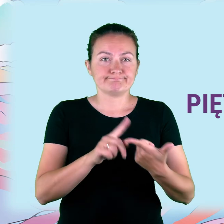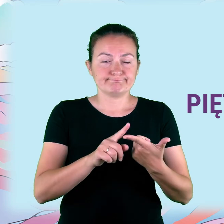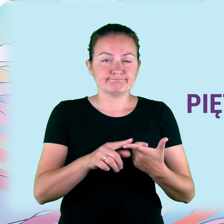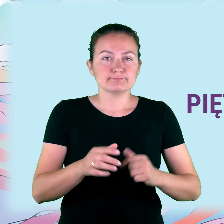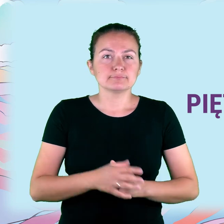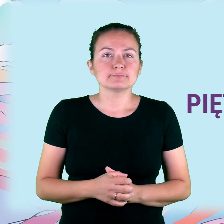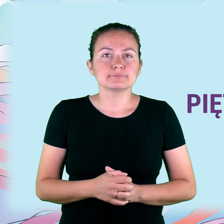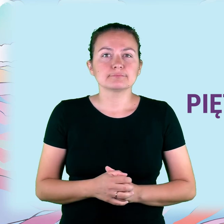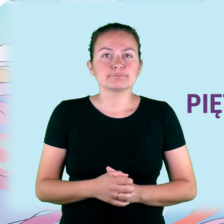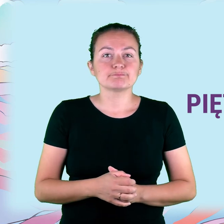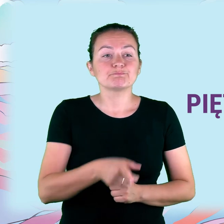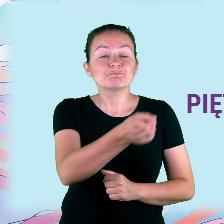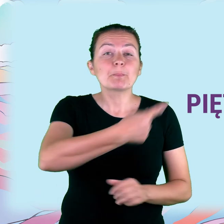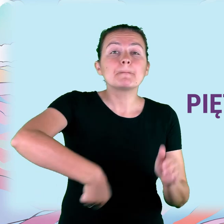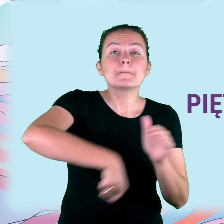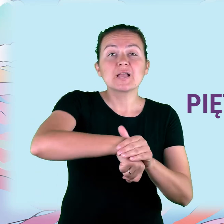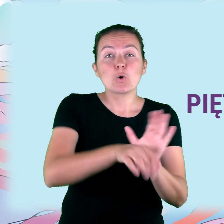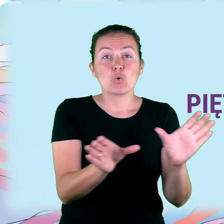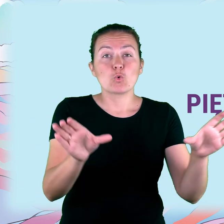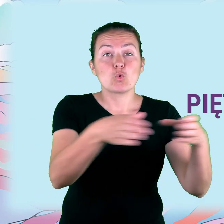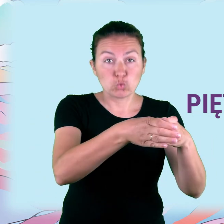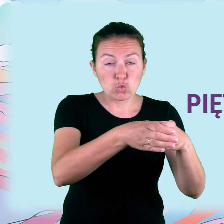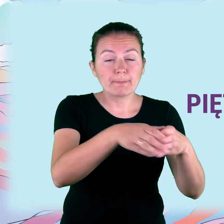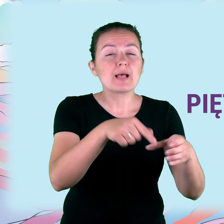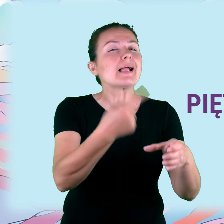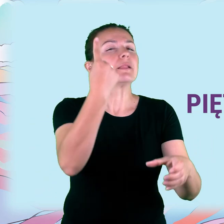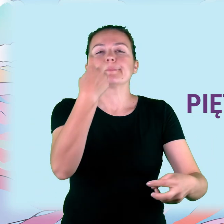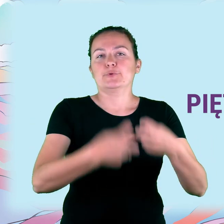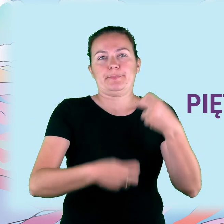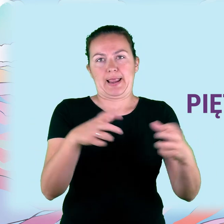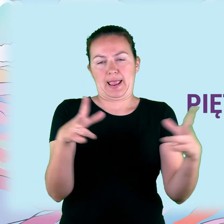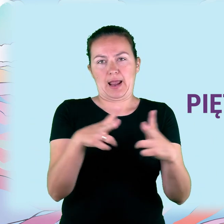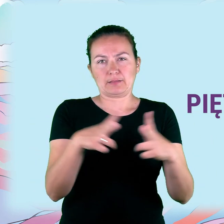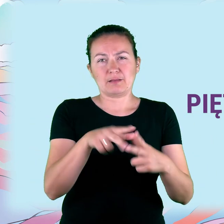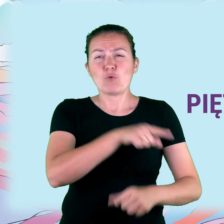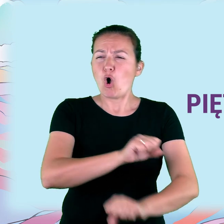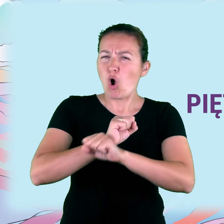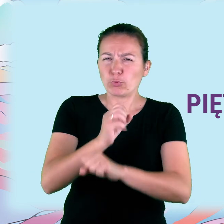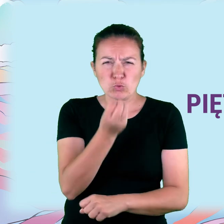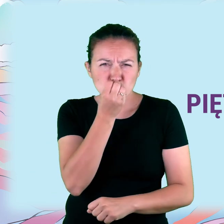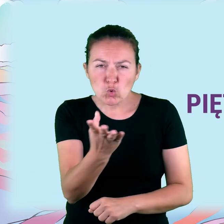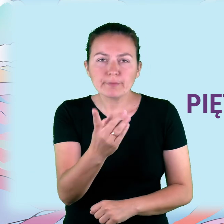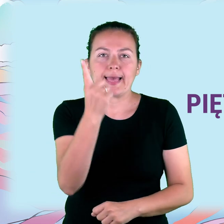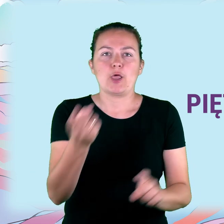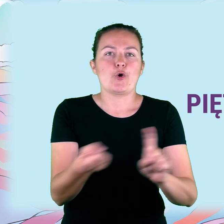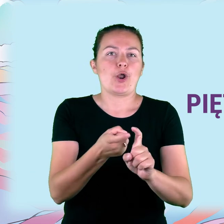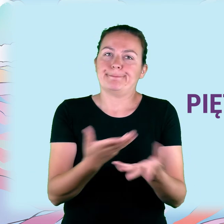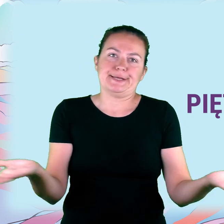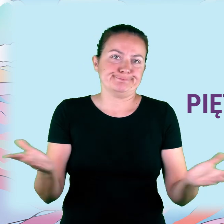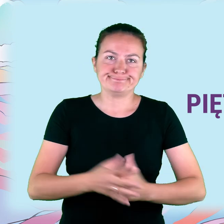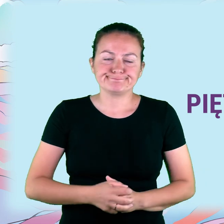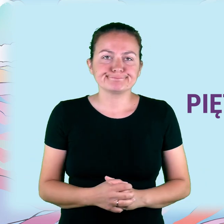2. Piętą Achillesa tej drużyny piłkarskiej jest atak. Świetnie bronią, ale nie strzelają goli.